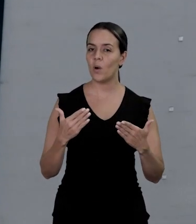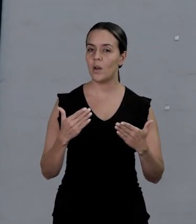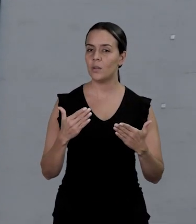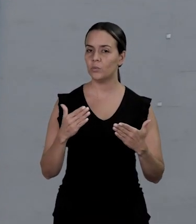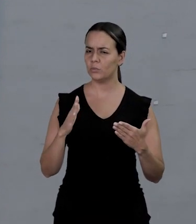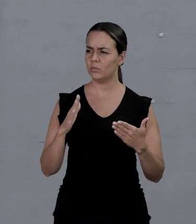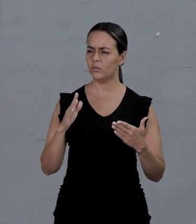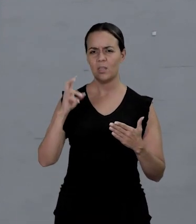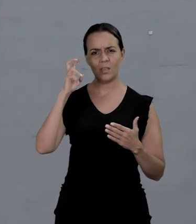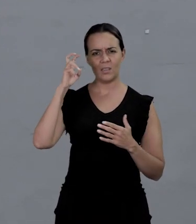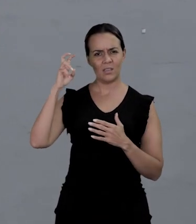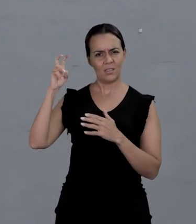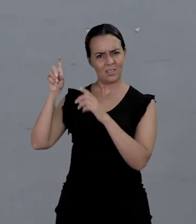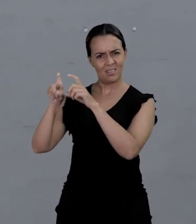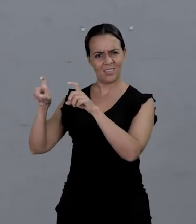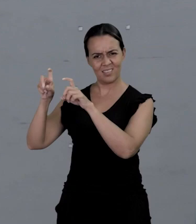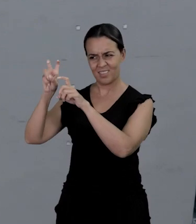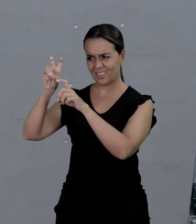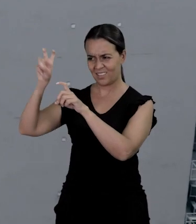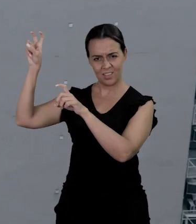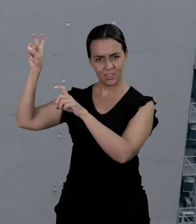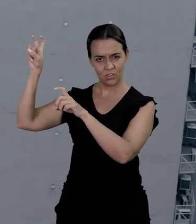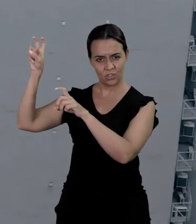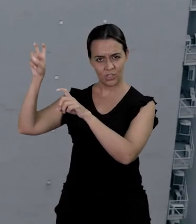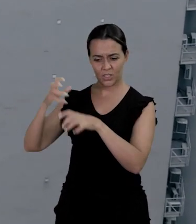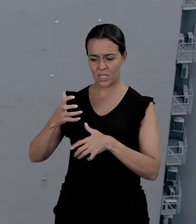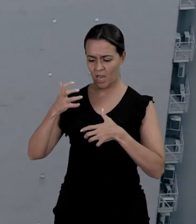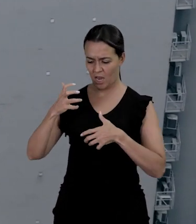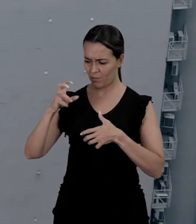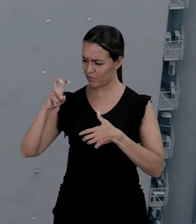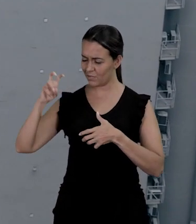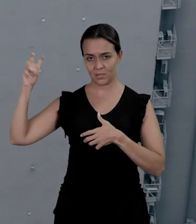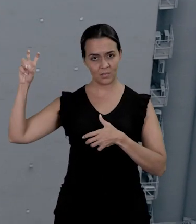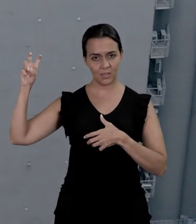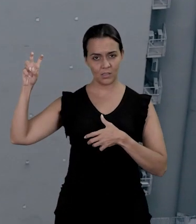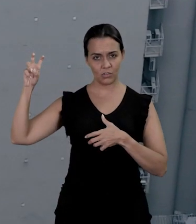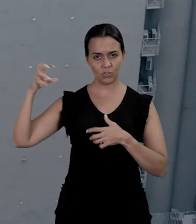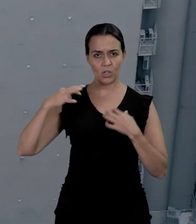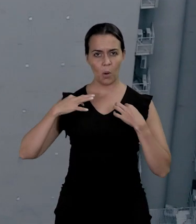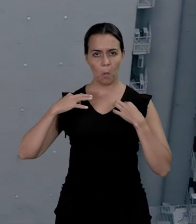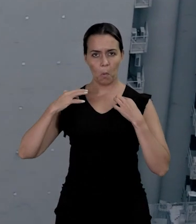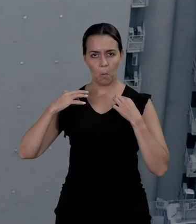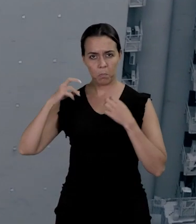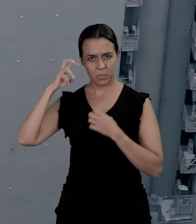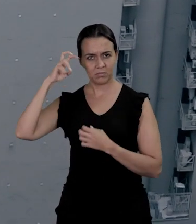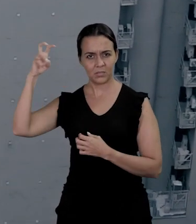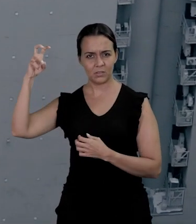armas inteligentes, tecidos inteligentes, sem que nos demos conta